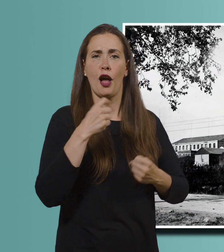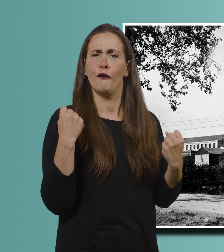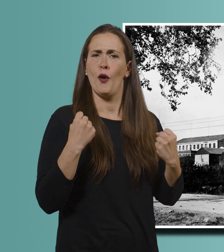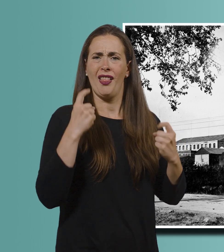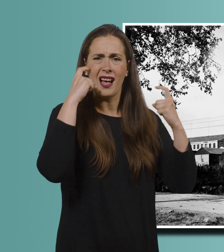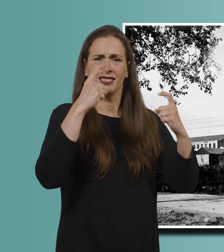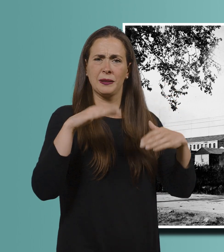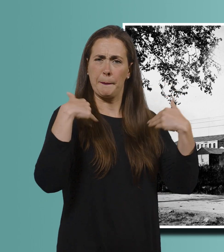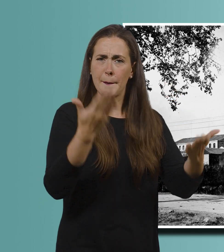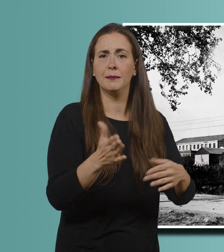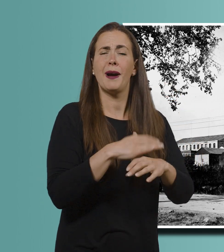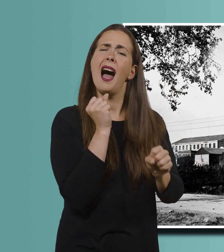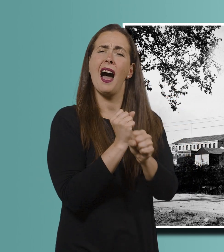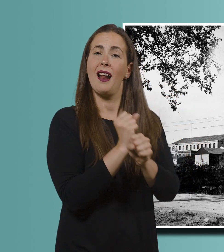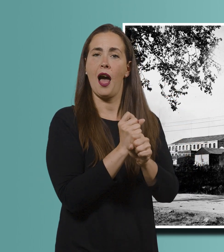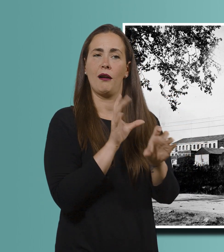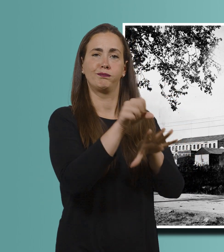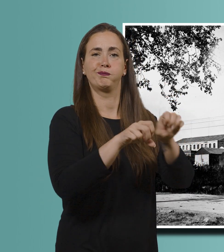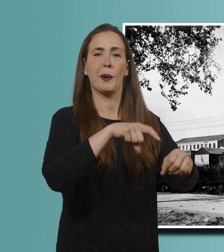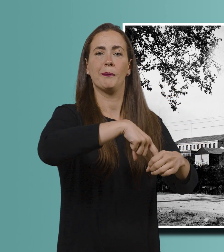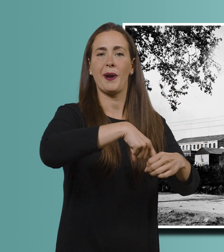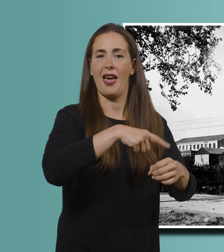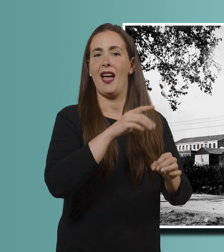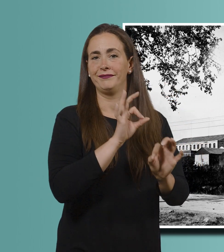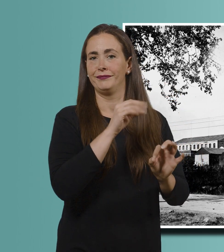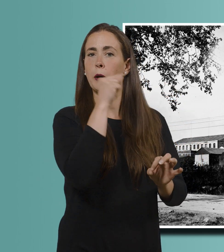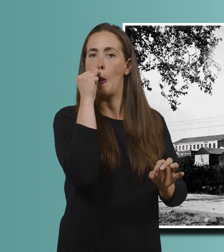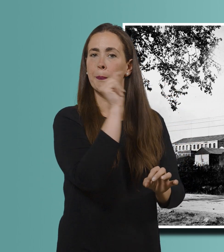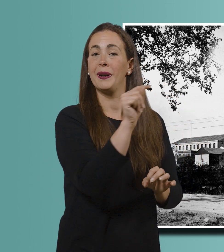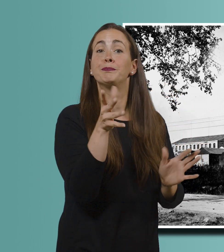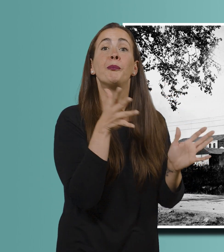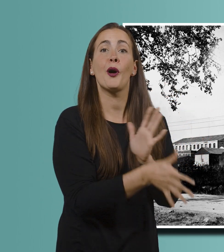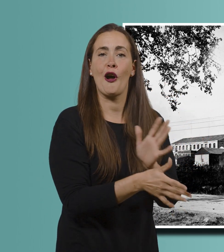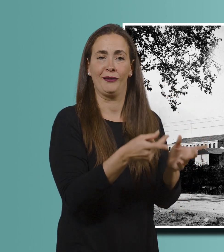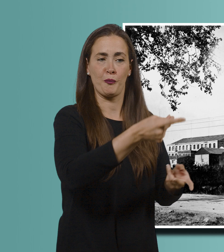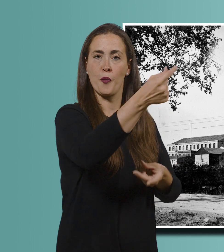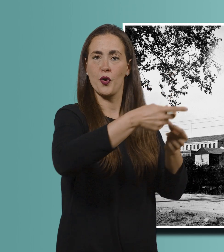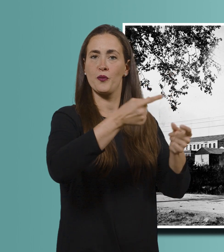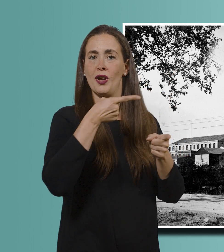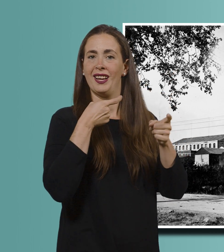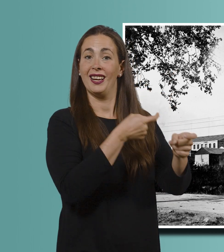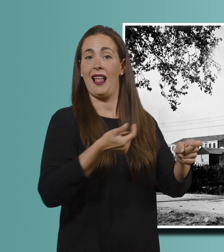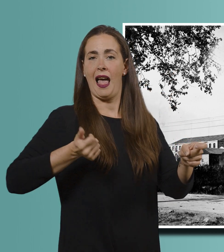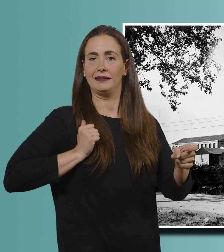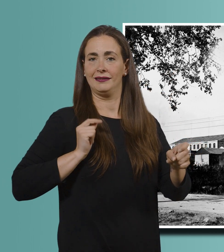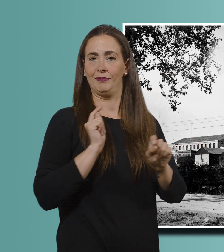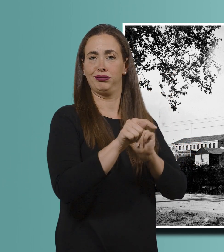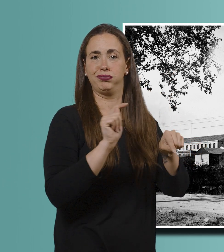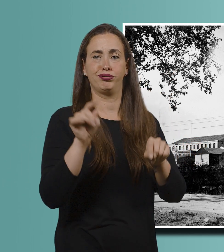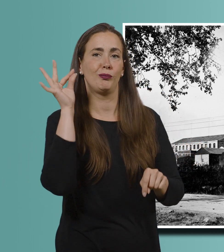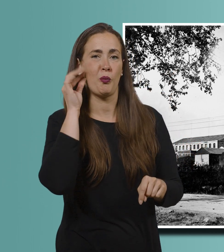a ocupar el lloc dels homes que marxaven al front.